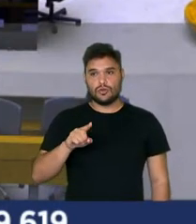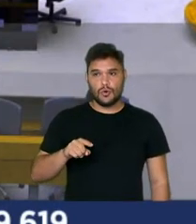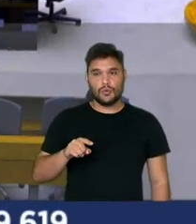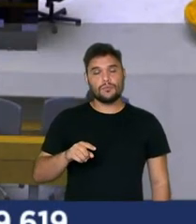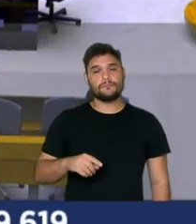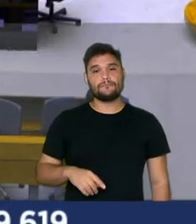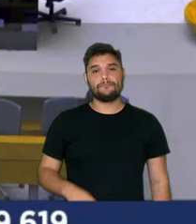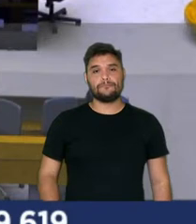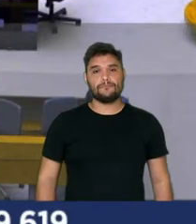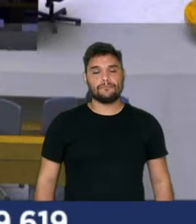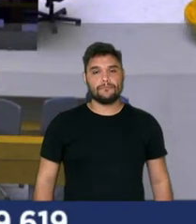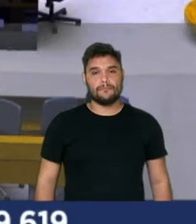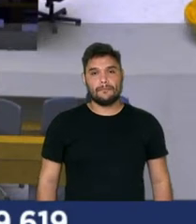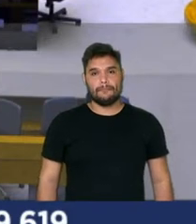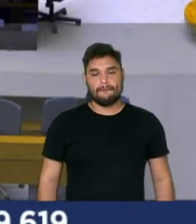RIO. DEPUTADO TIAGO MITRAUD DO NOVO DE MINAS.